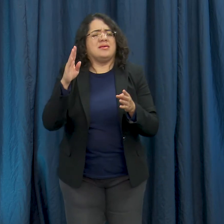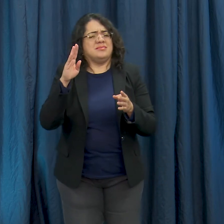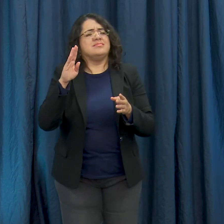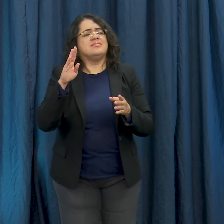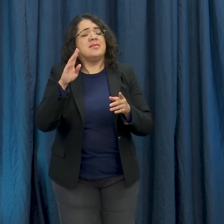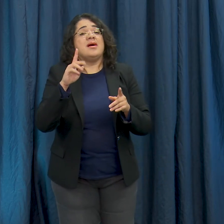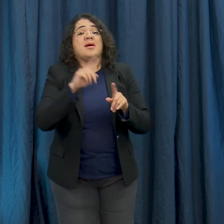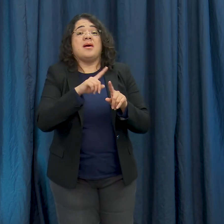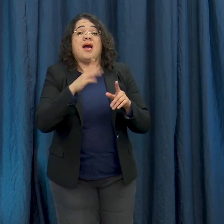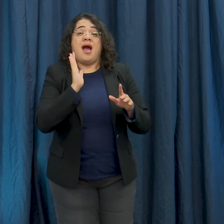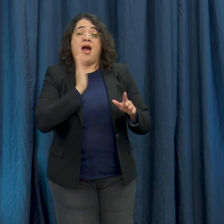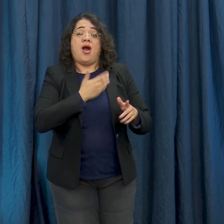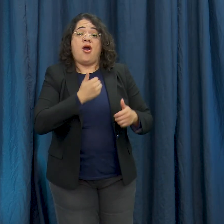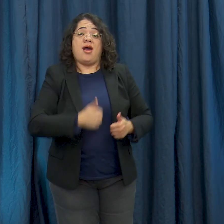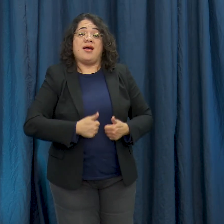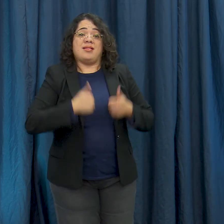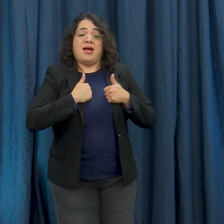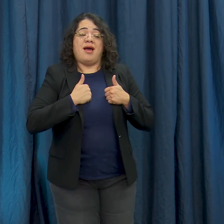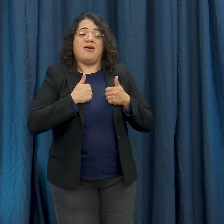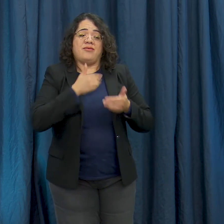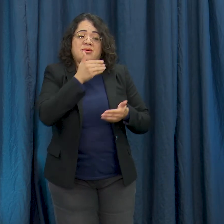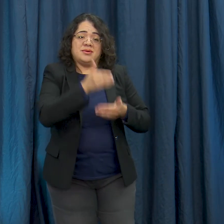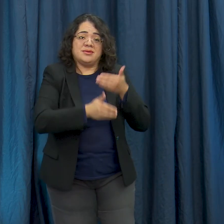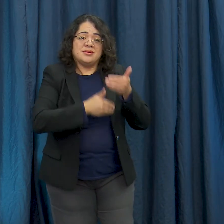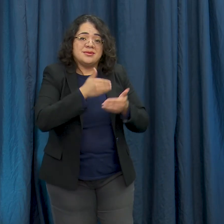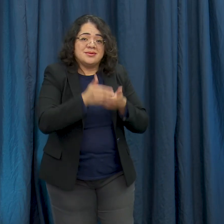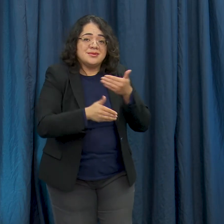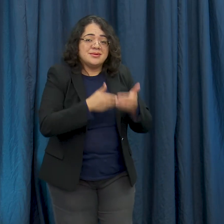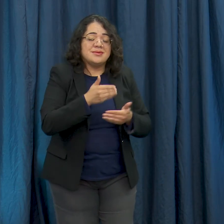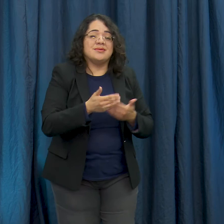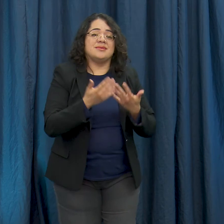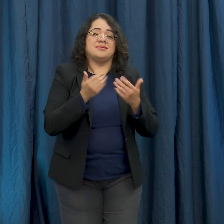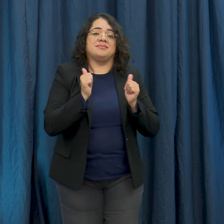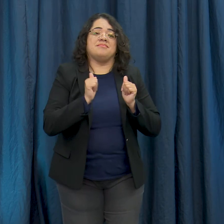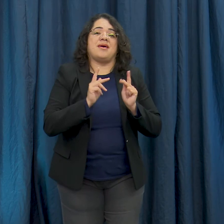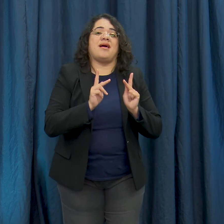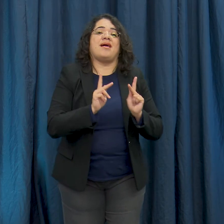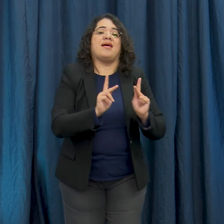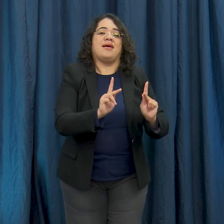semanas una parte de esto tiene que ser la el comienzo del valle dodok ayahs